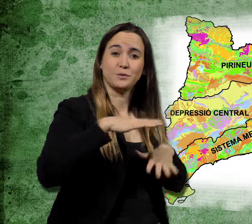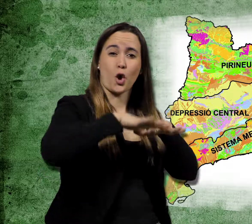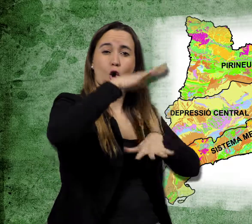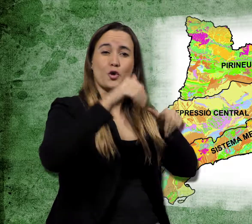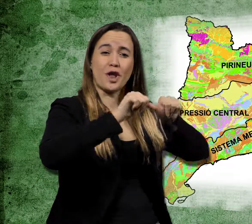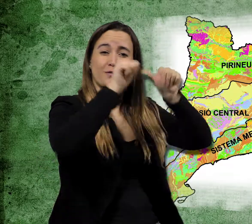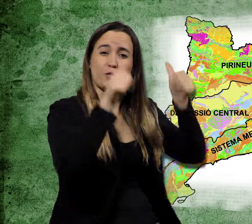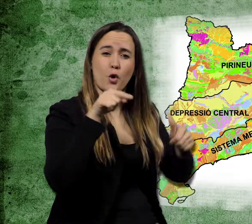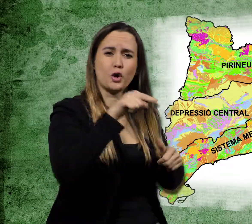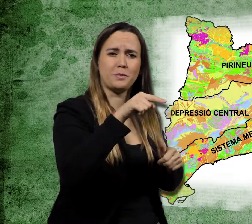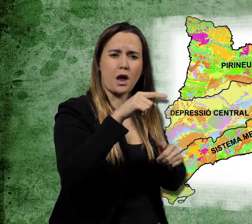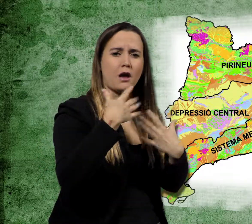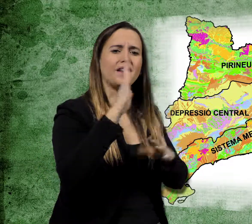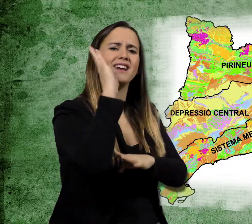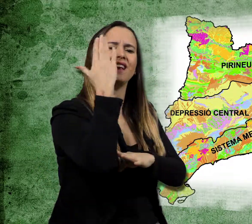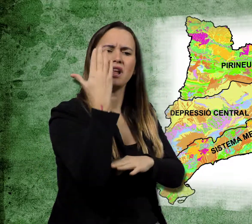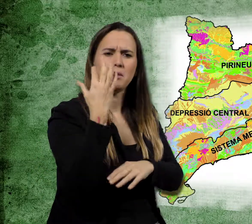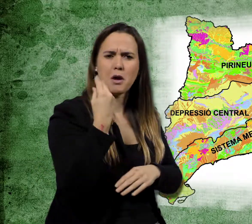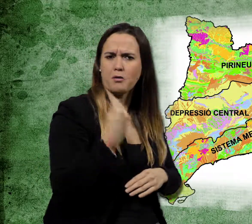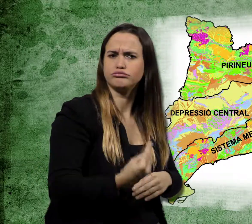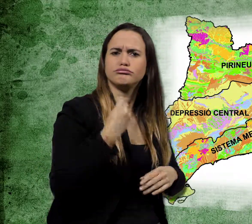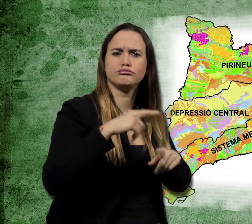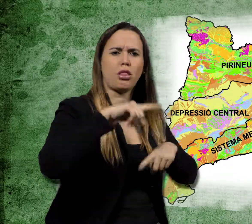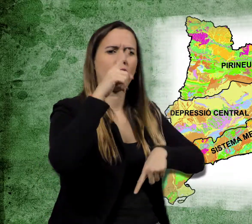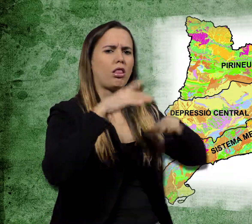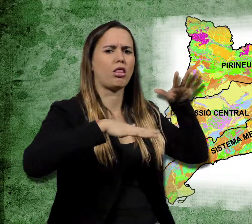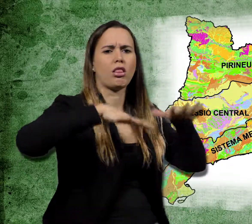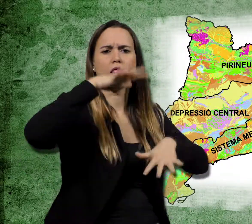La mateixa orografia condiciona notablement el clima.